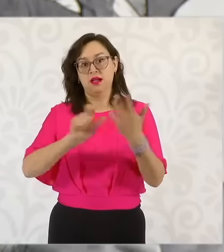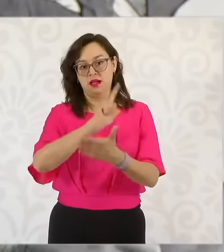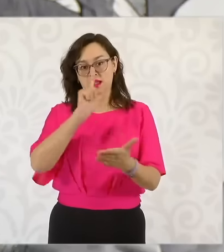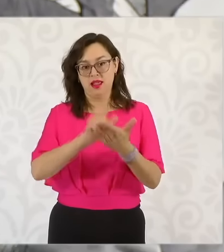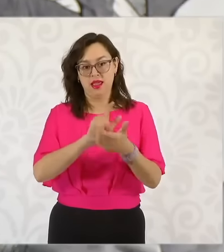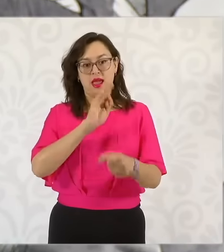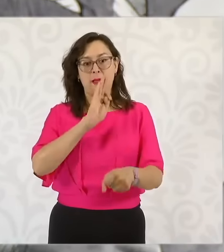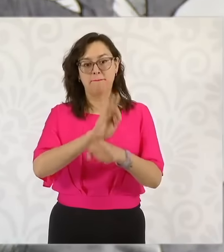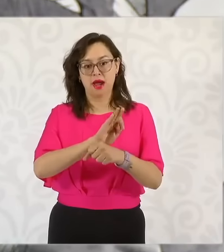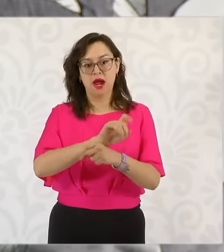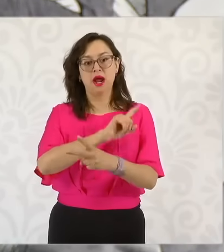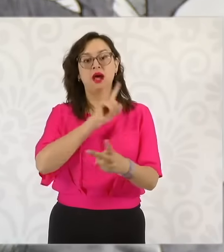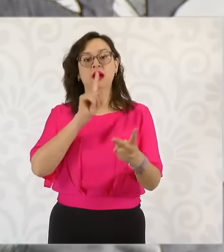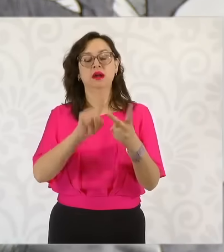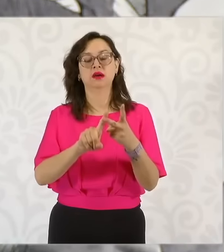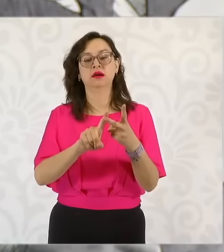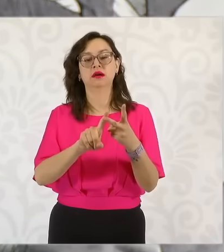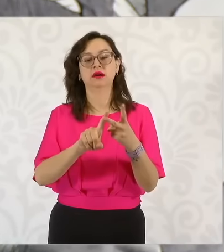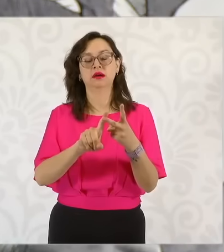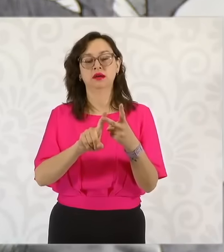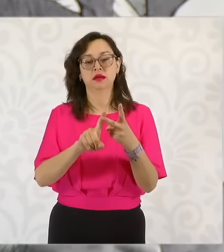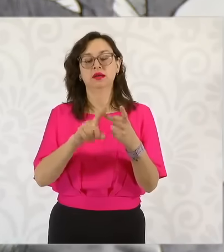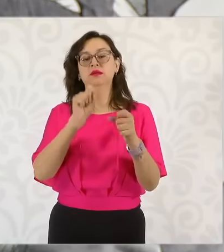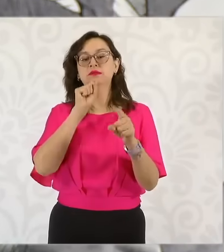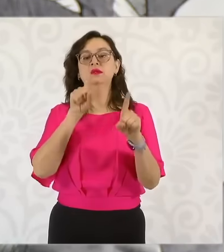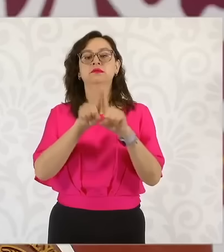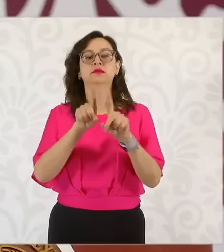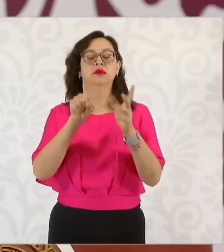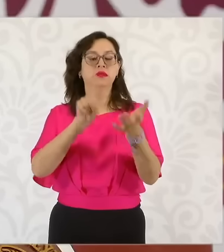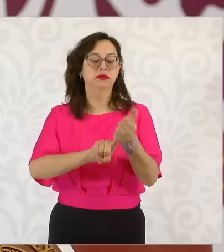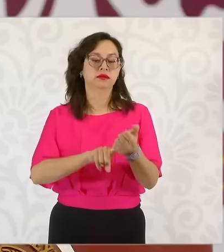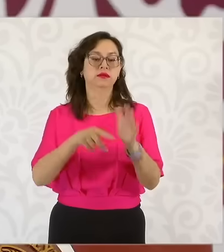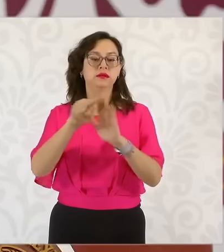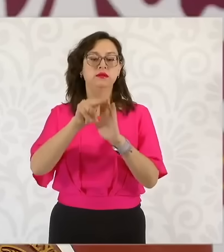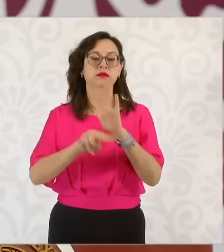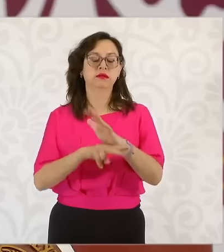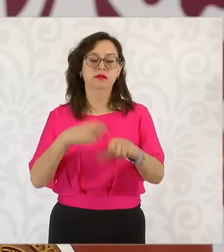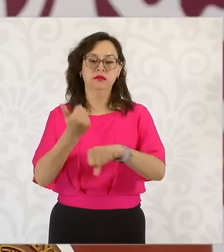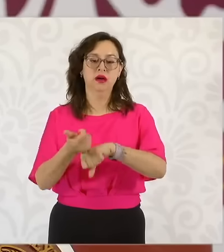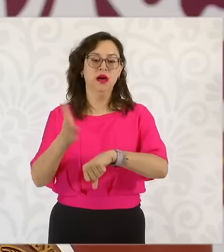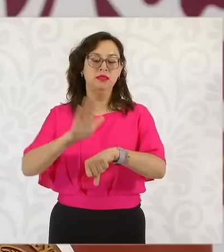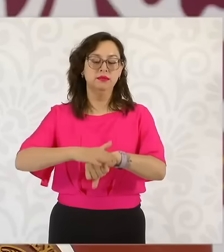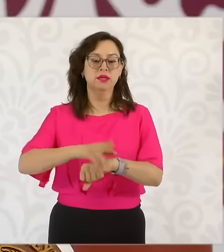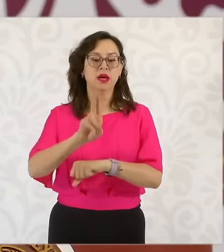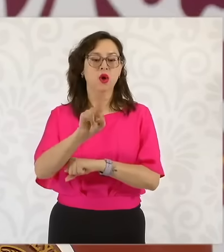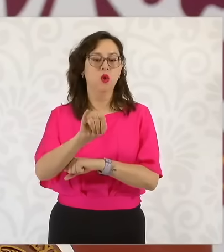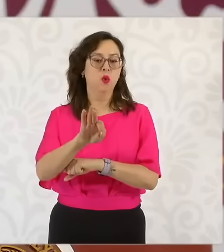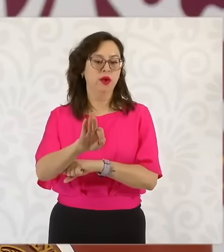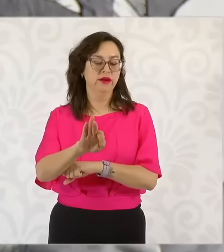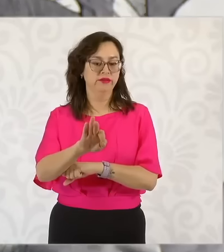mecanismo de audiencia administrativo que da la Unidad de Inteligencia Financiera a las personas